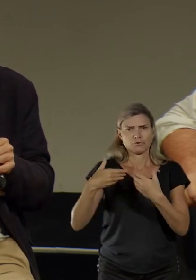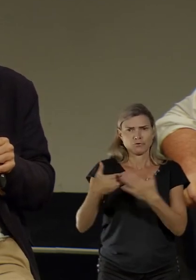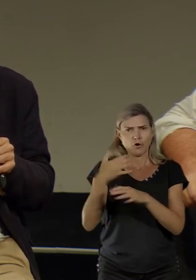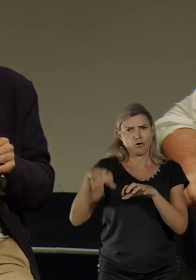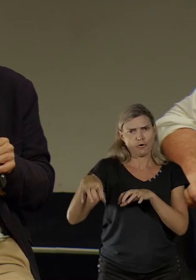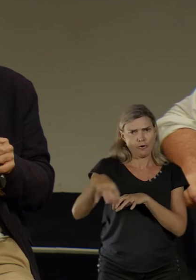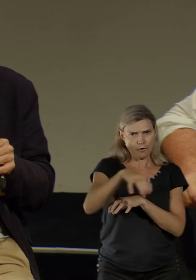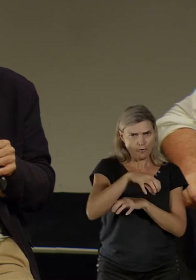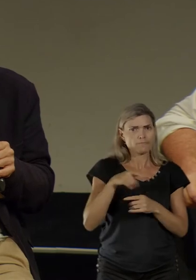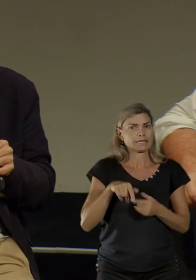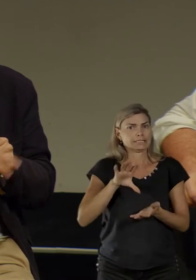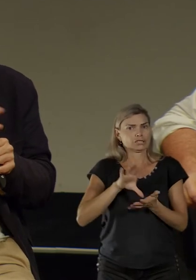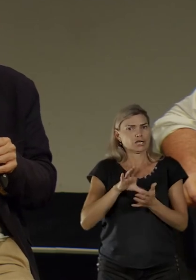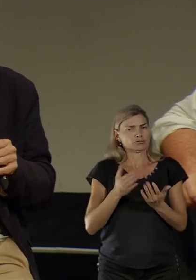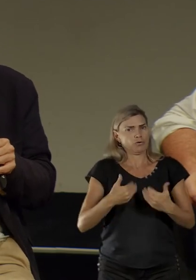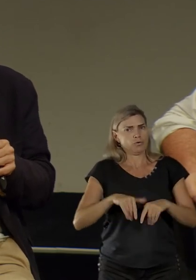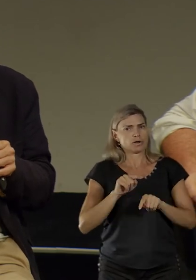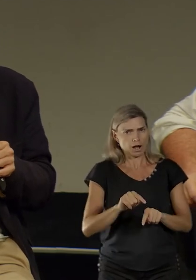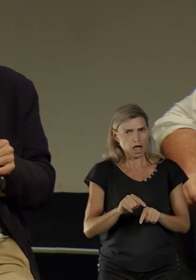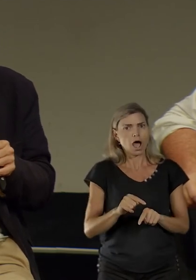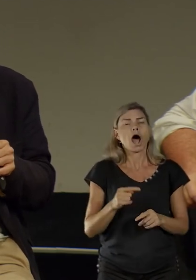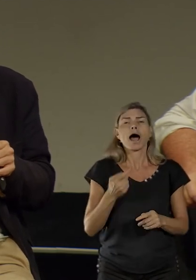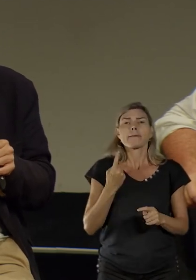A umožníme větší kapacitu samotného centra.